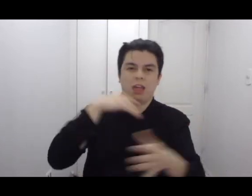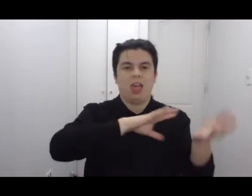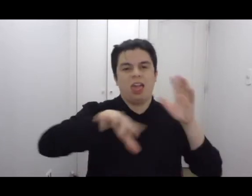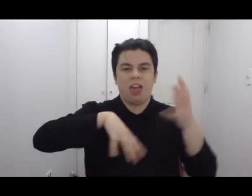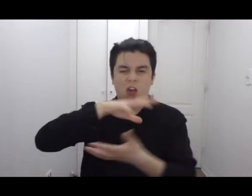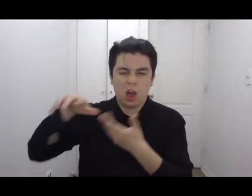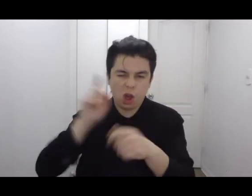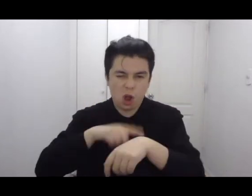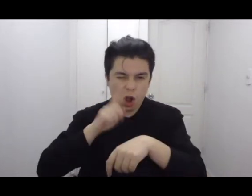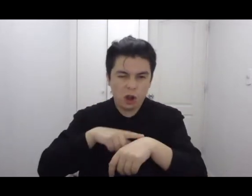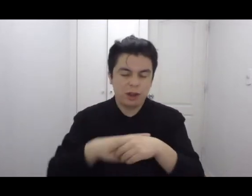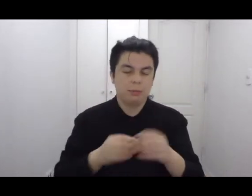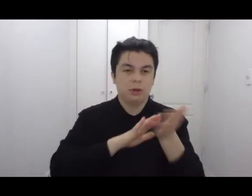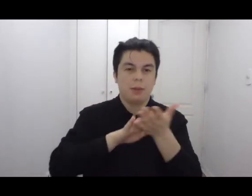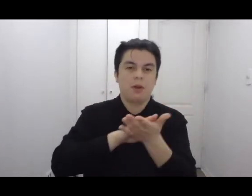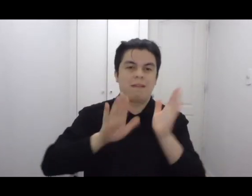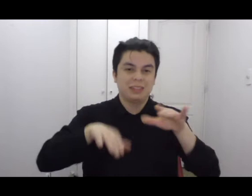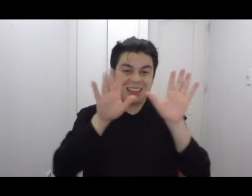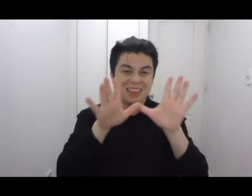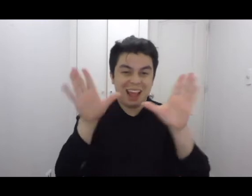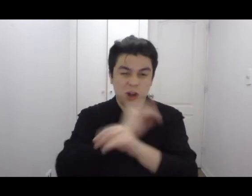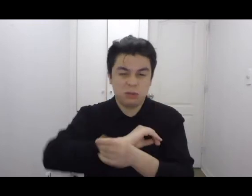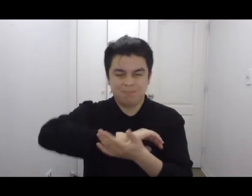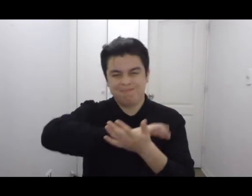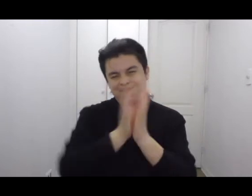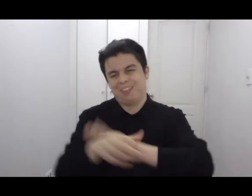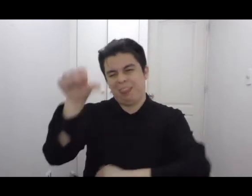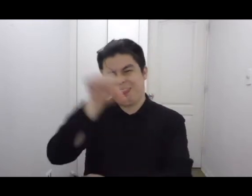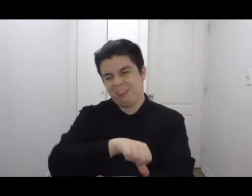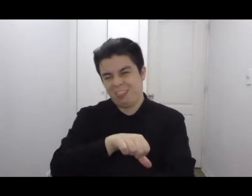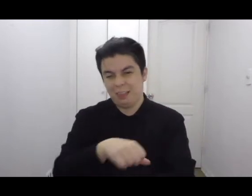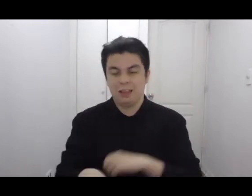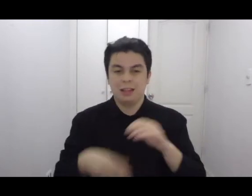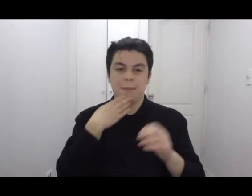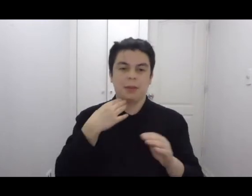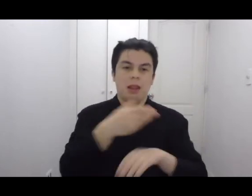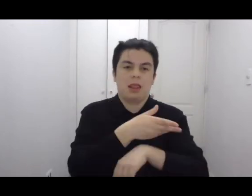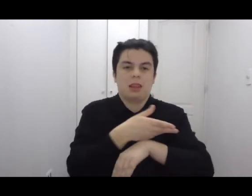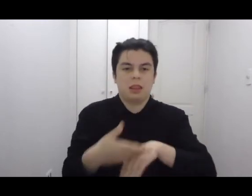yo antes comía cualquier hora, me pasaba las comidas, comía a las 10 de la noche, era todo mal